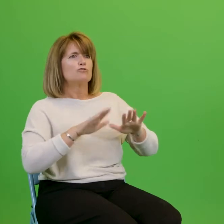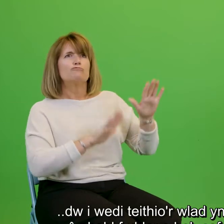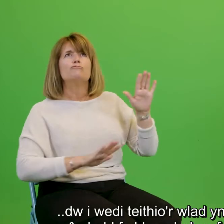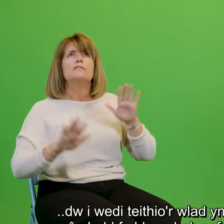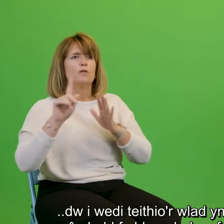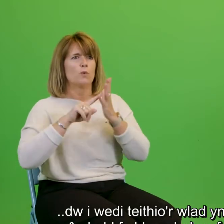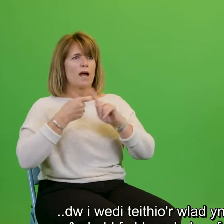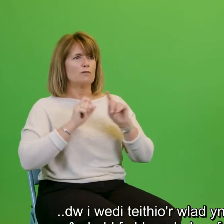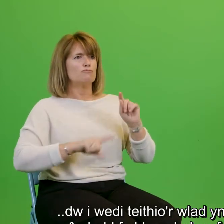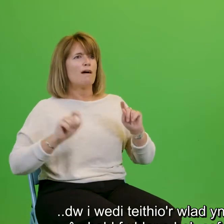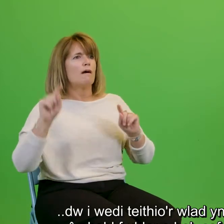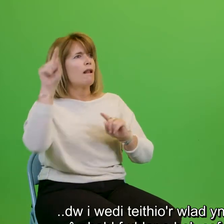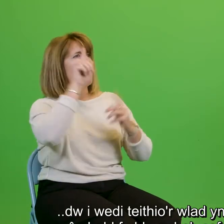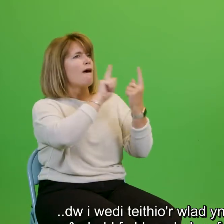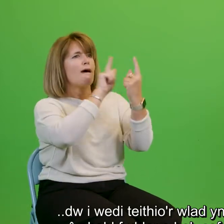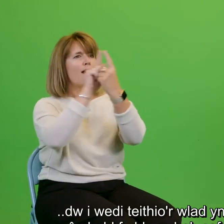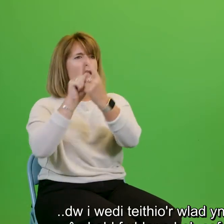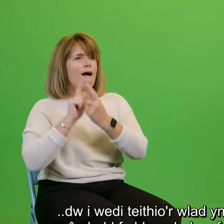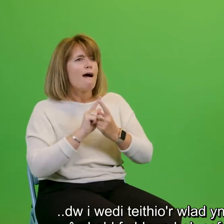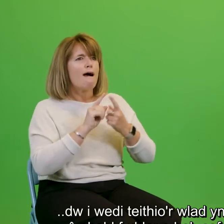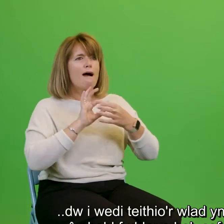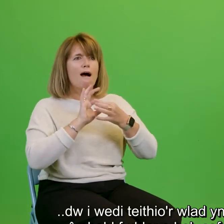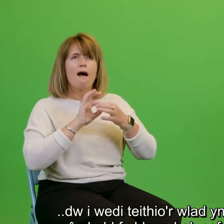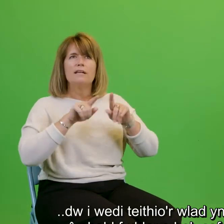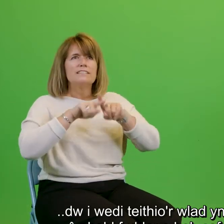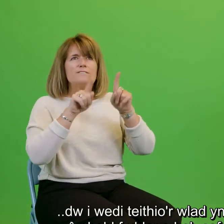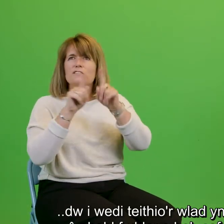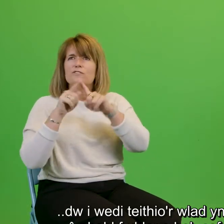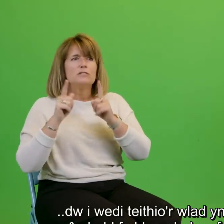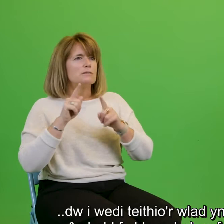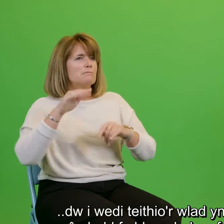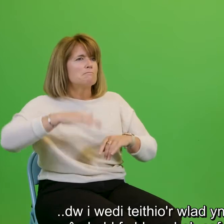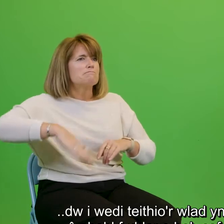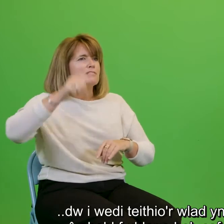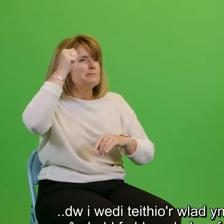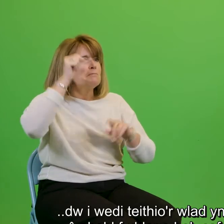..dw i wedi teithio'r wlad yn cwrdd â phobl fyddar o bob cefndir...